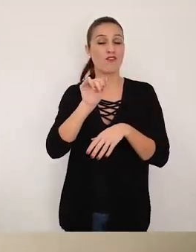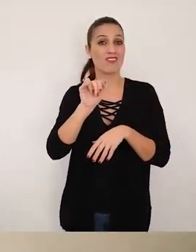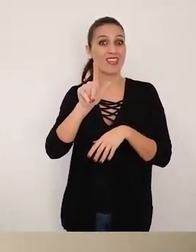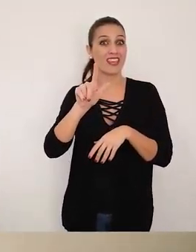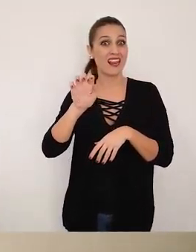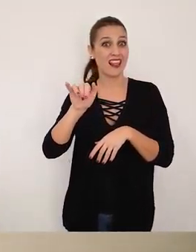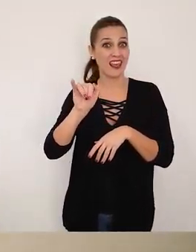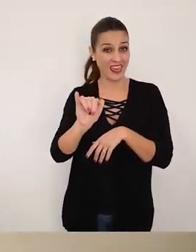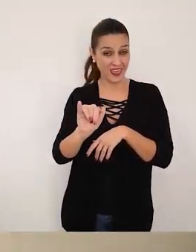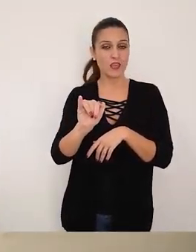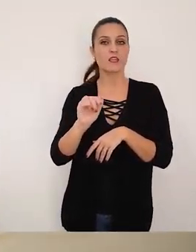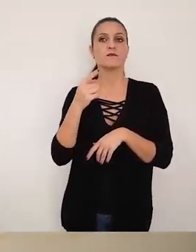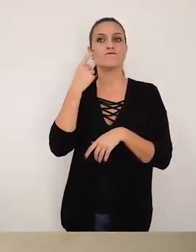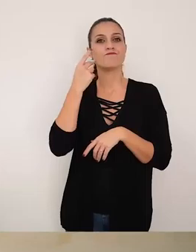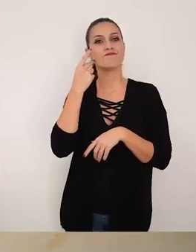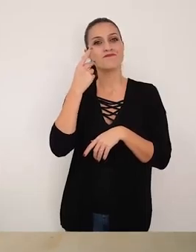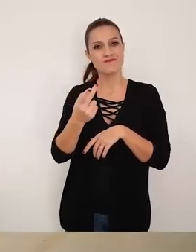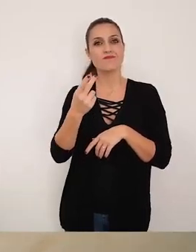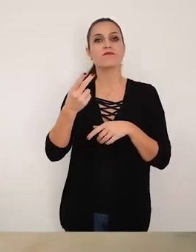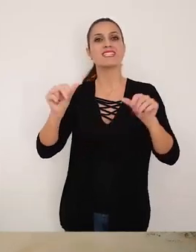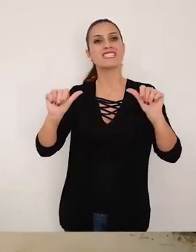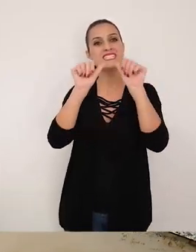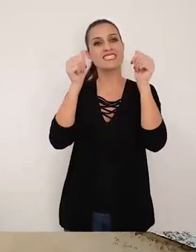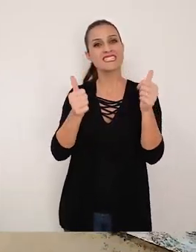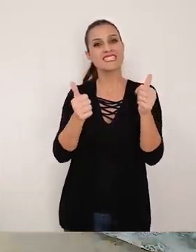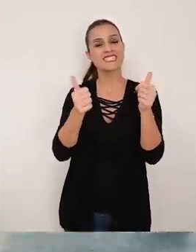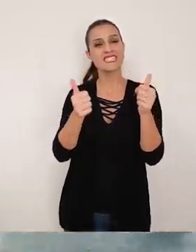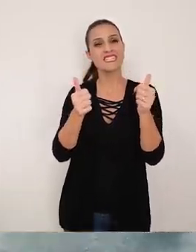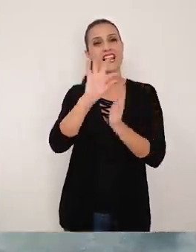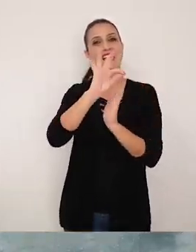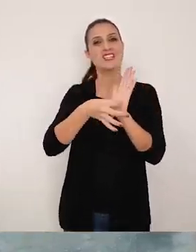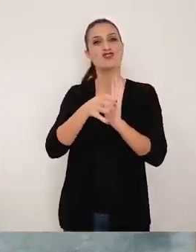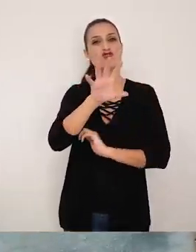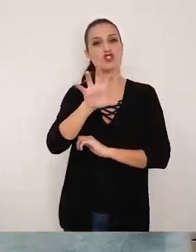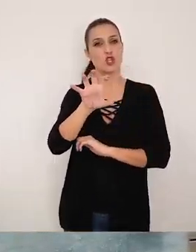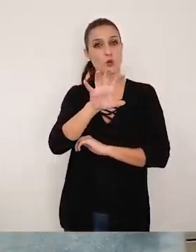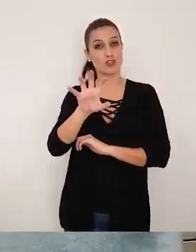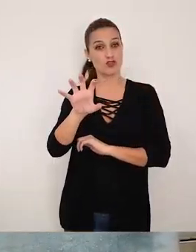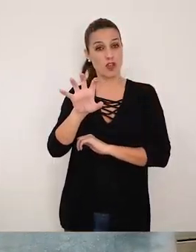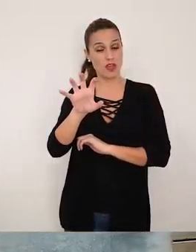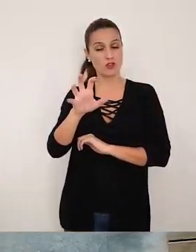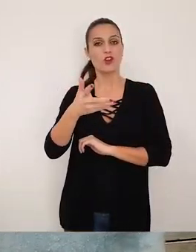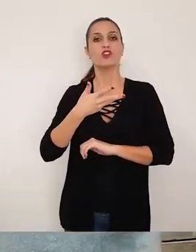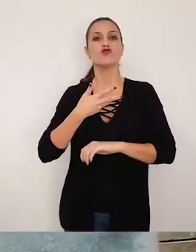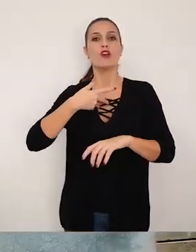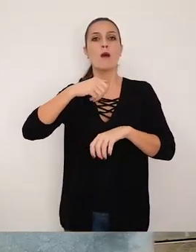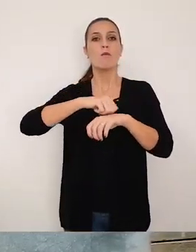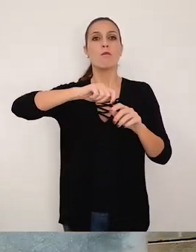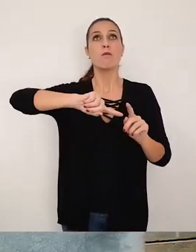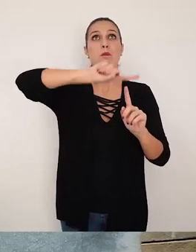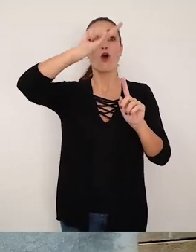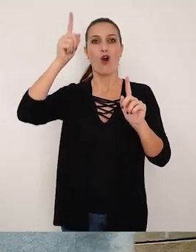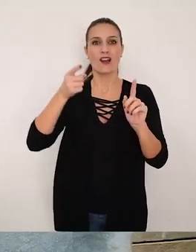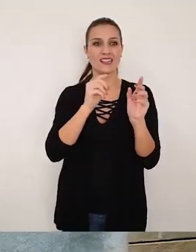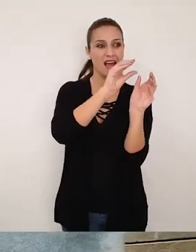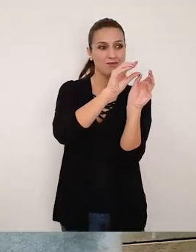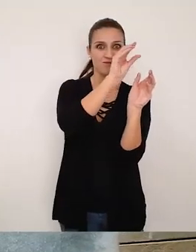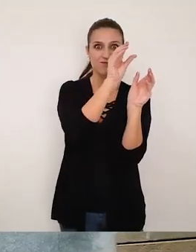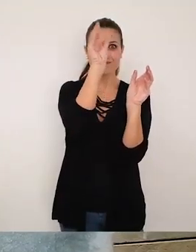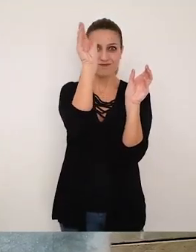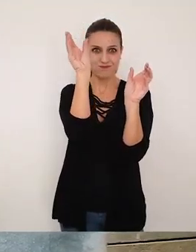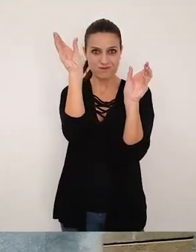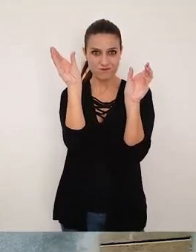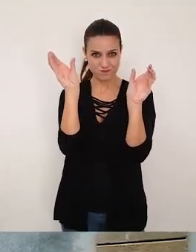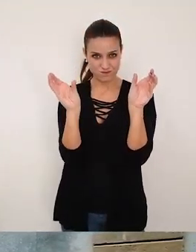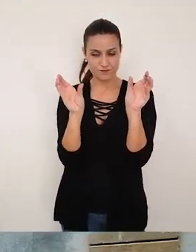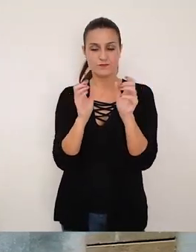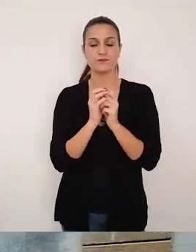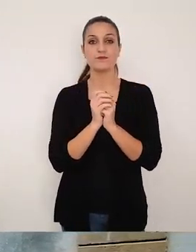dalla fisionomia turrìta risalente al Cinquecento e caratterizzato dal possente portale bugnato.